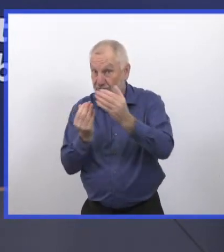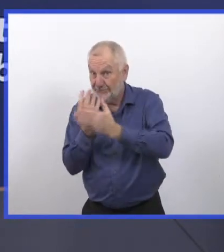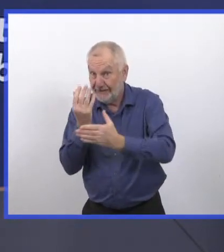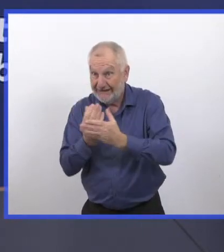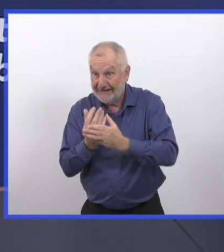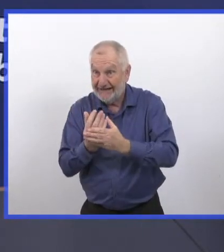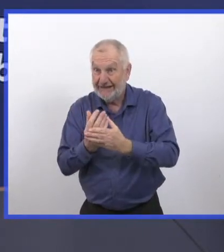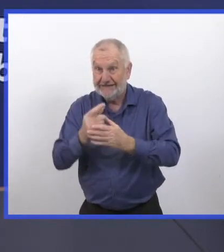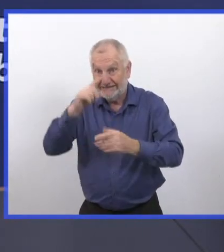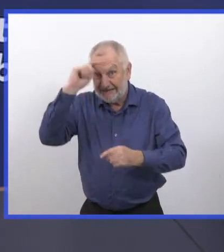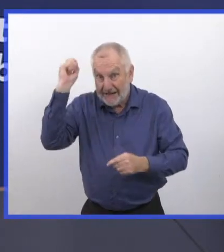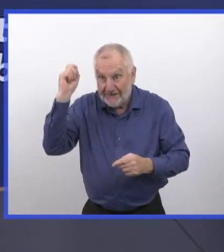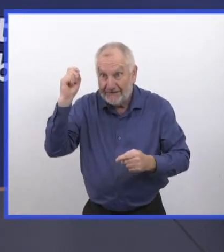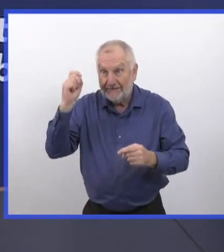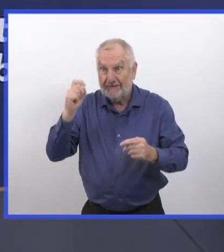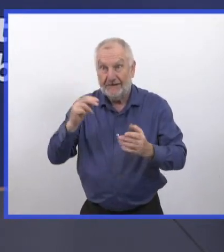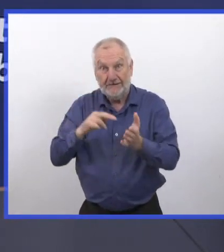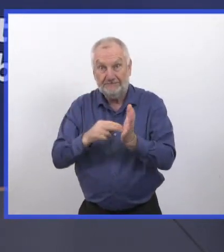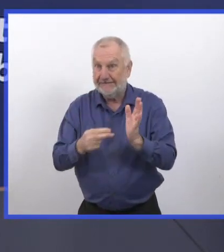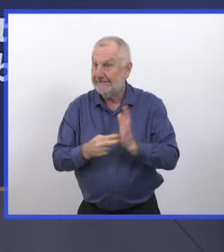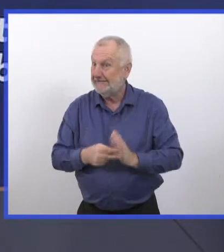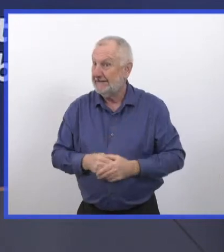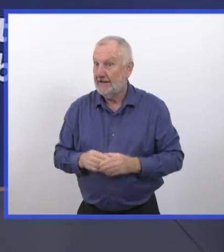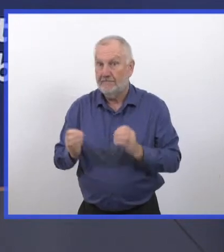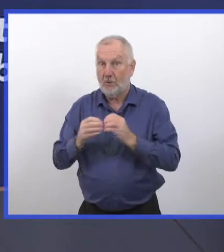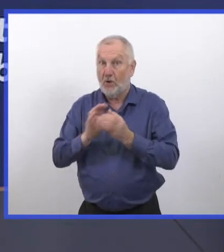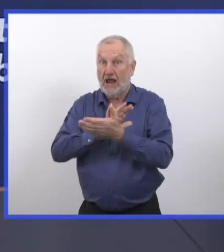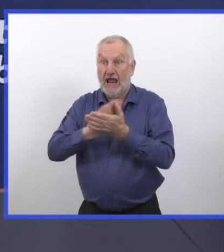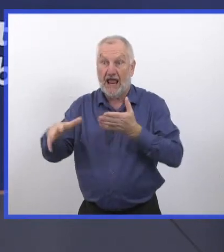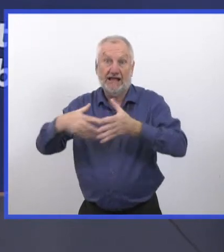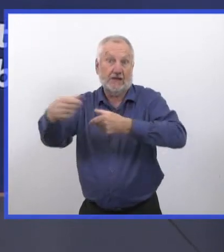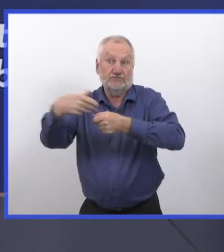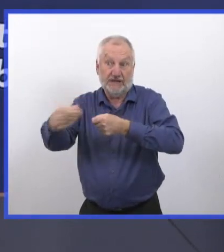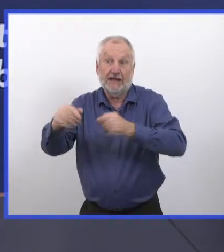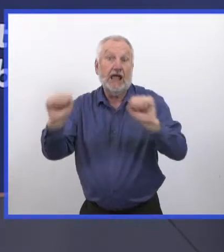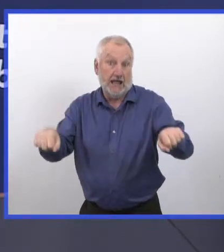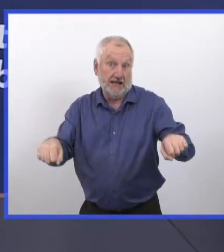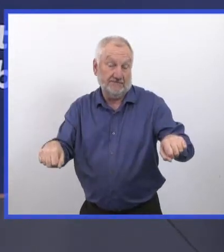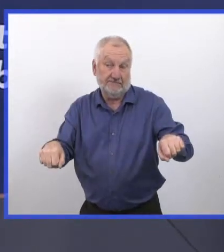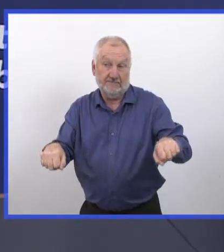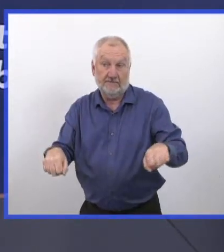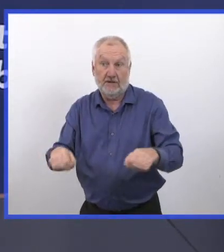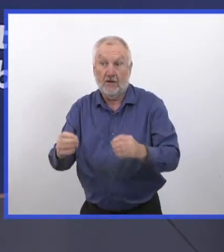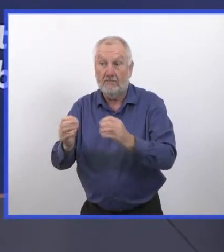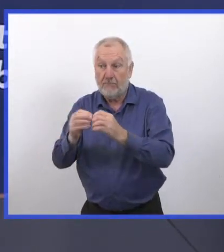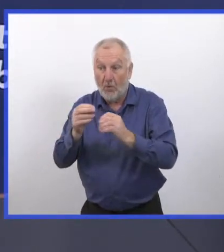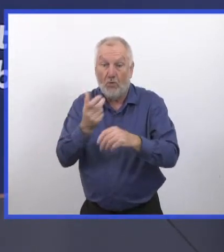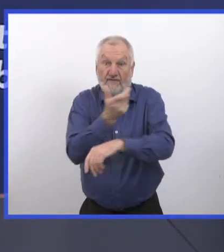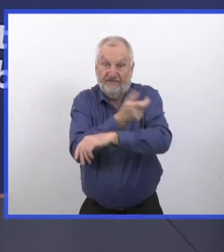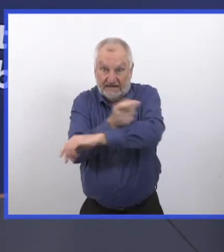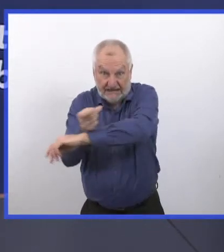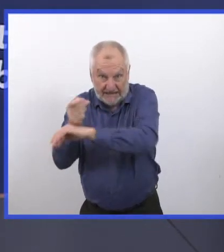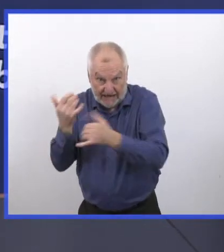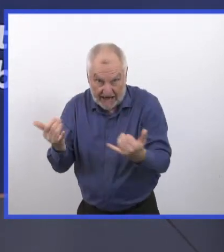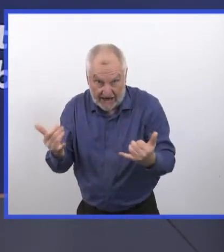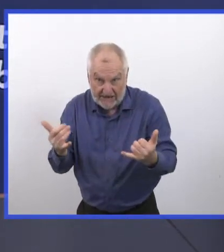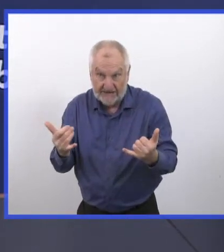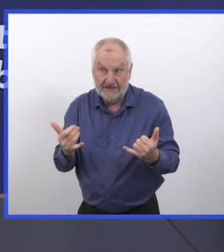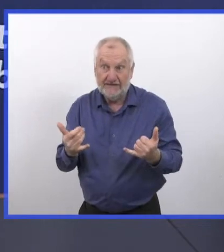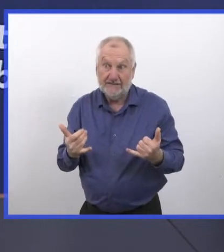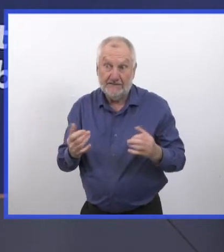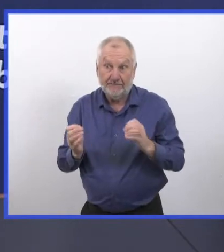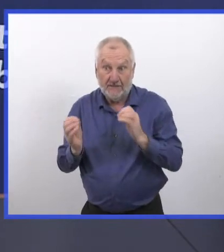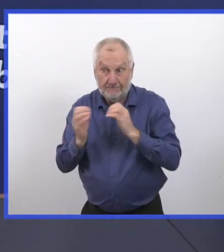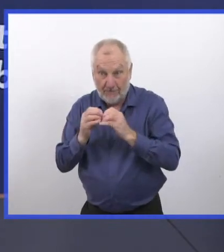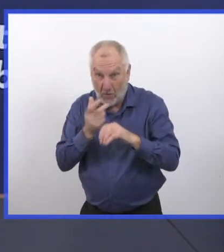Nous menons des études en ce moment même pour vérifier si le vaccin est sécuritaire en particulier chez les jeunes enfants.